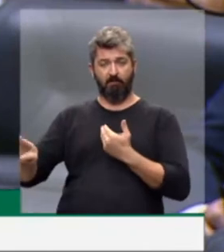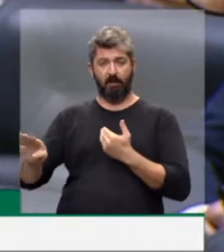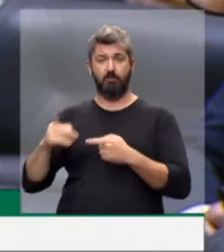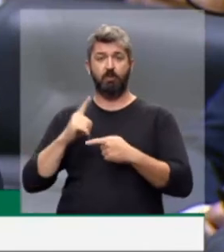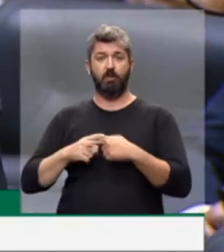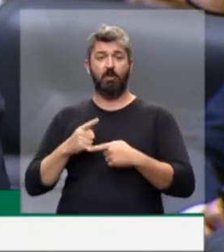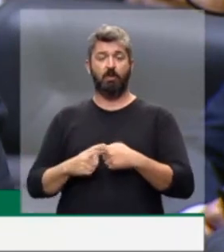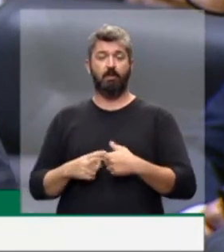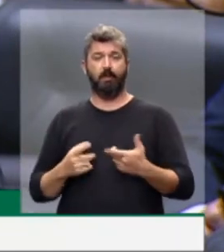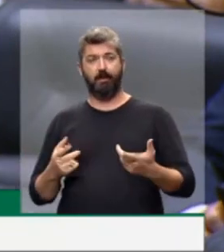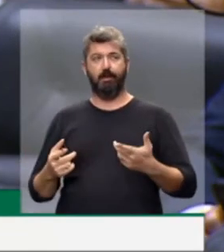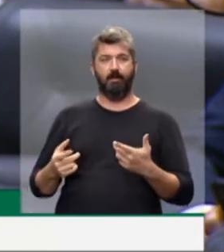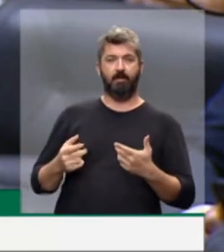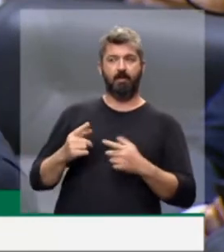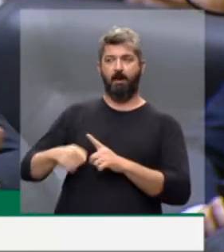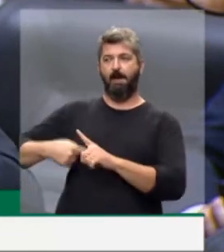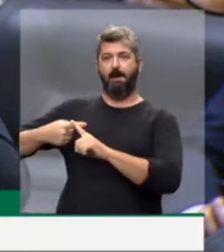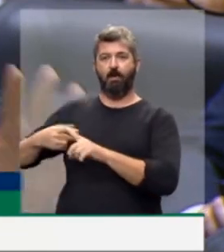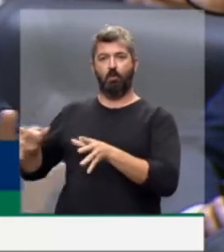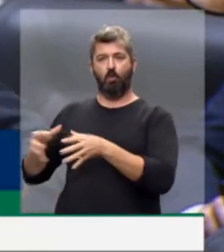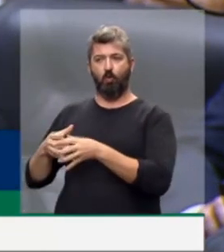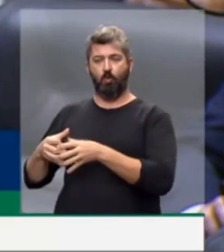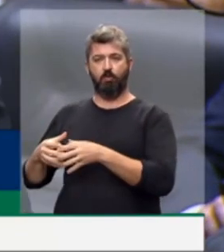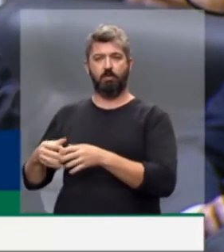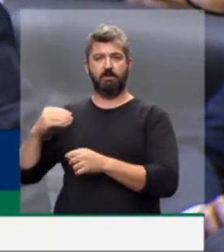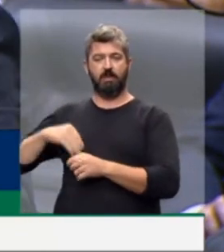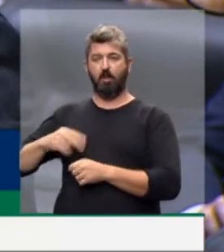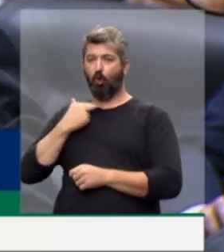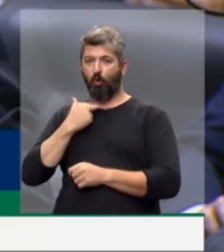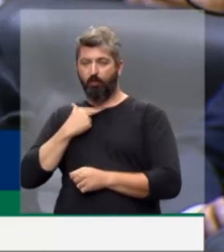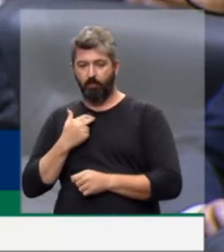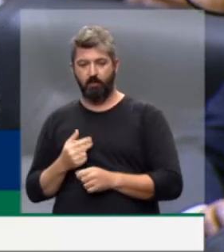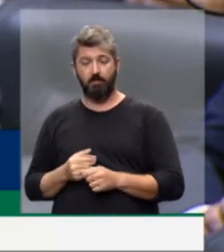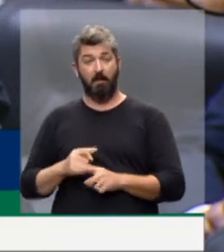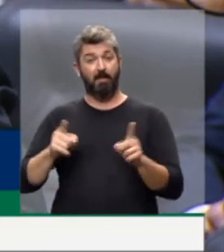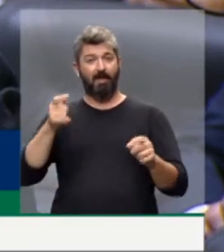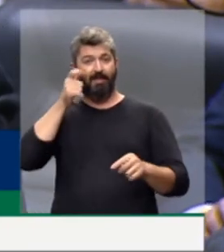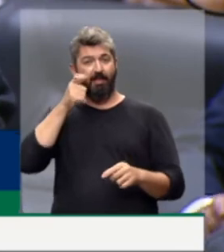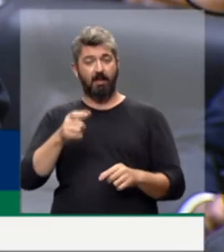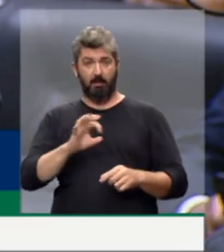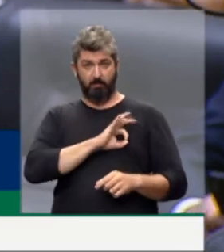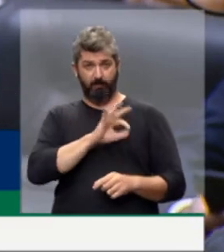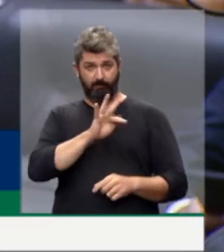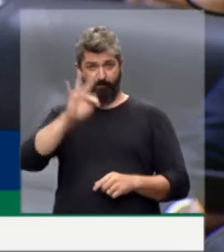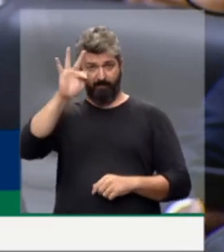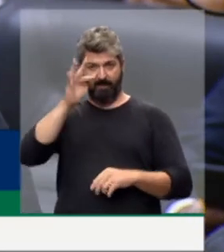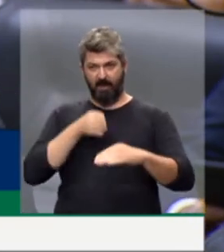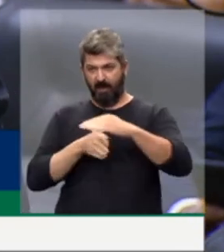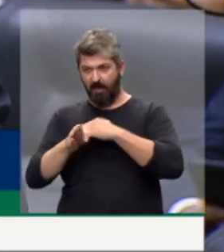JUSTIÇA, PORQUE A ESPOSA DO GOVERNADOR O ESCRITÓRIO DELA TINHA LIGAÇÕES COM O GOVERNO O DE SANTA CATARINA FOI AFASTADO PORQUE DEU AUMENTO